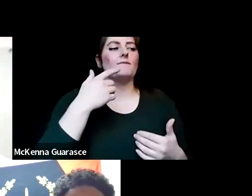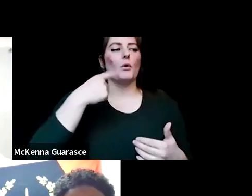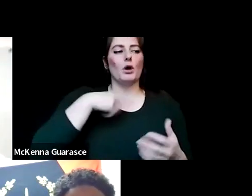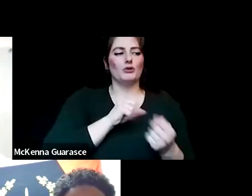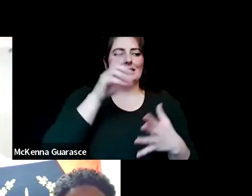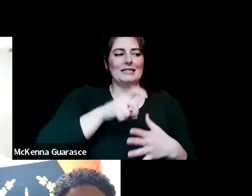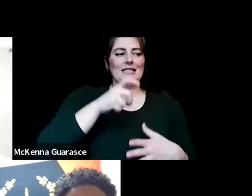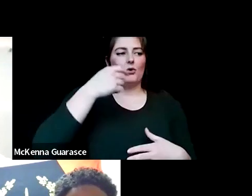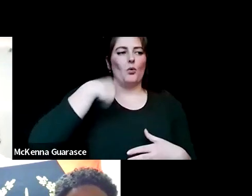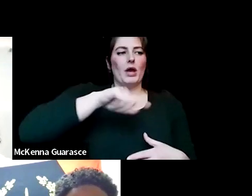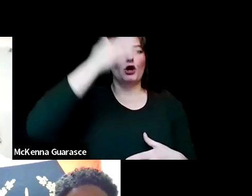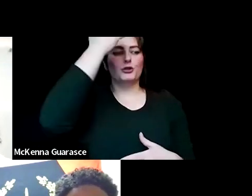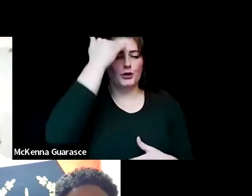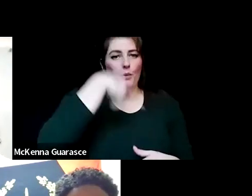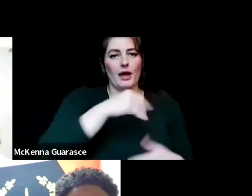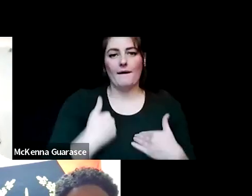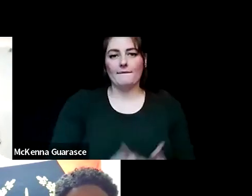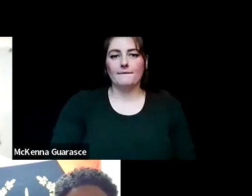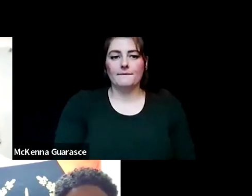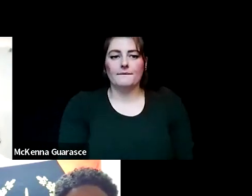También nos hicieron muchas preguntas,